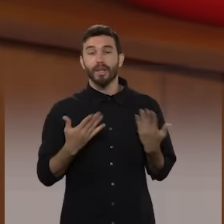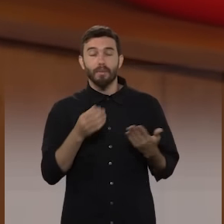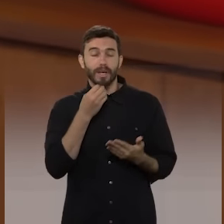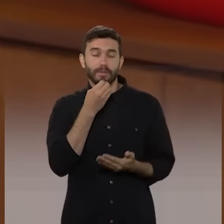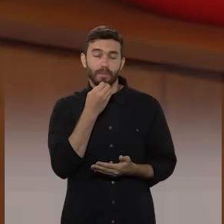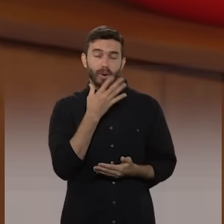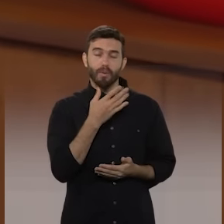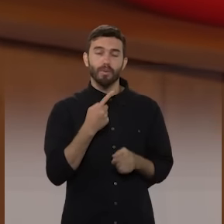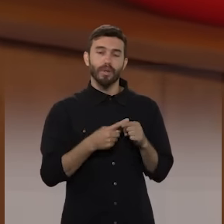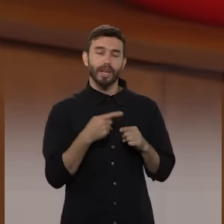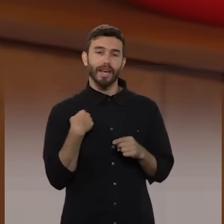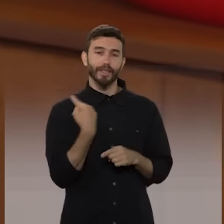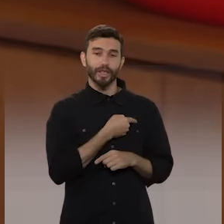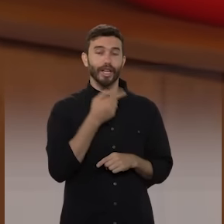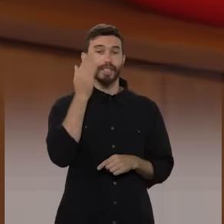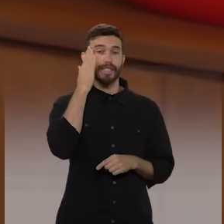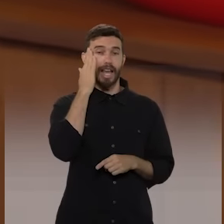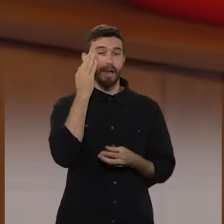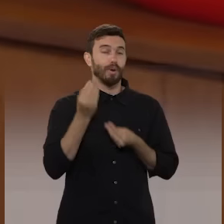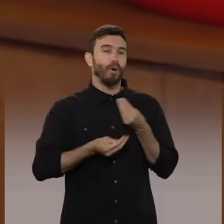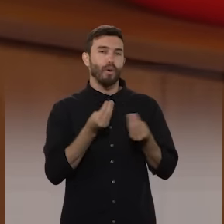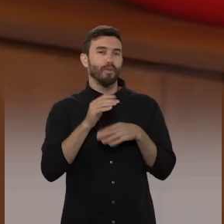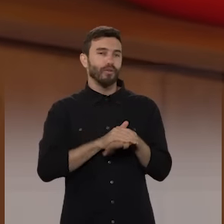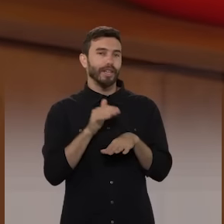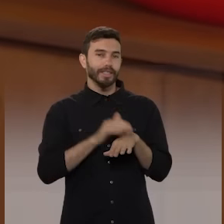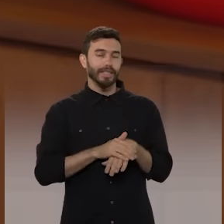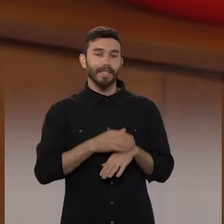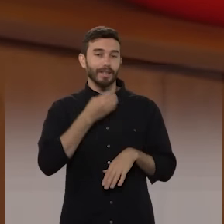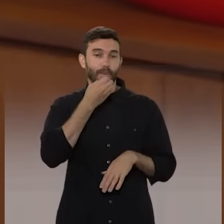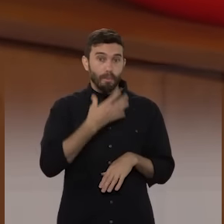então, nós sabemos exatamente como fazer isso de uma forma eficiente, de uma forma